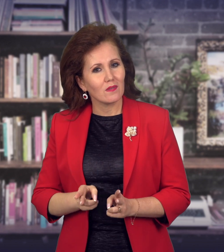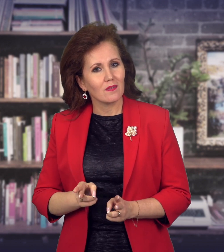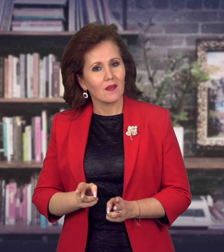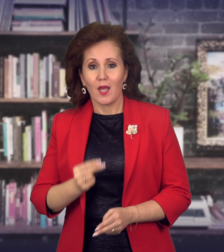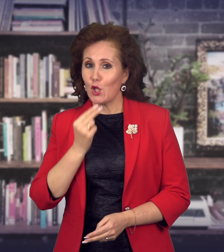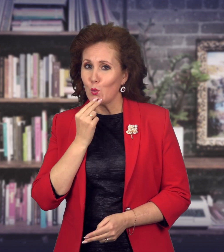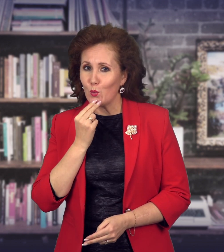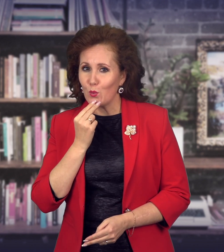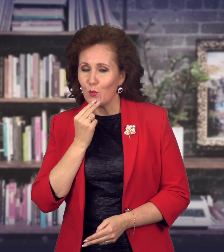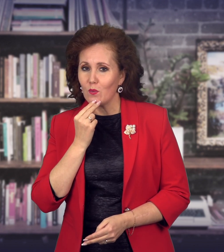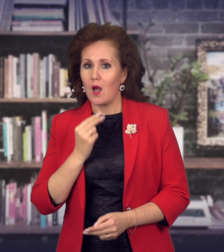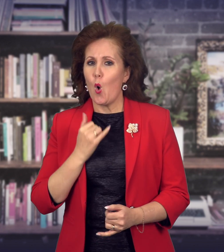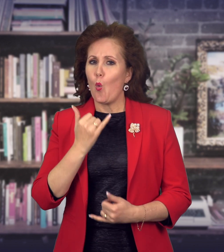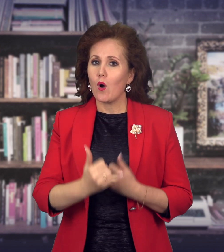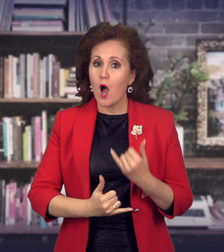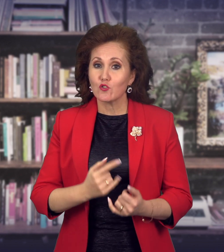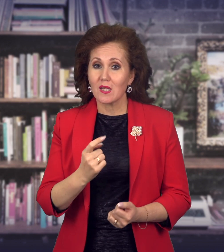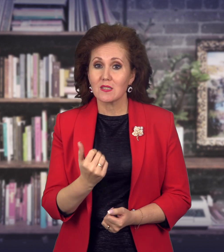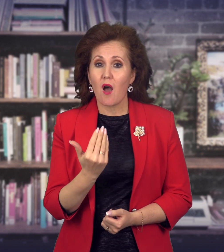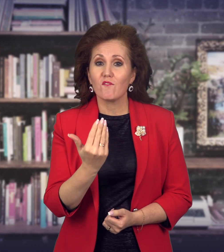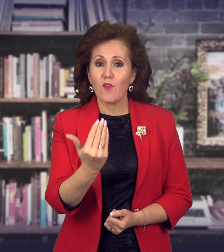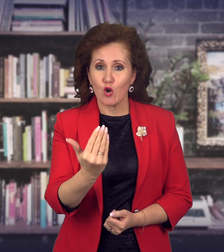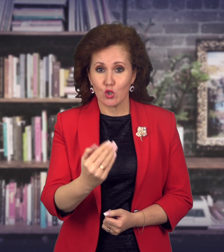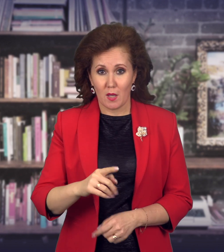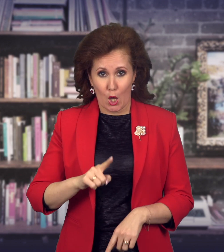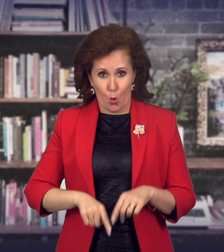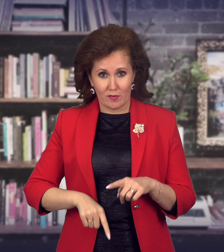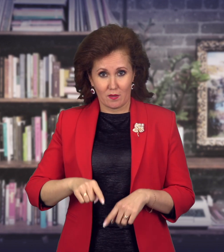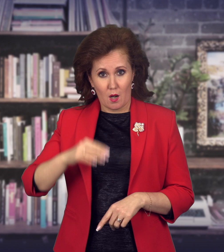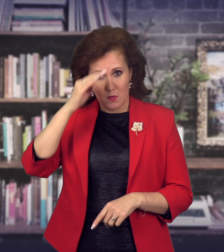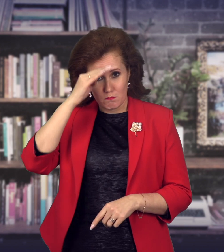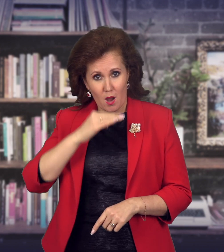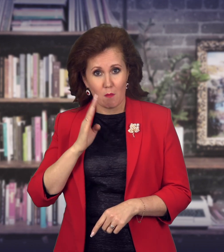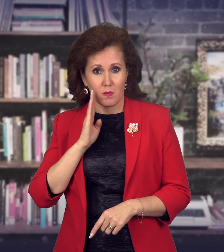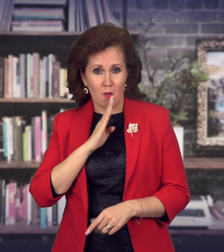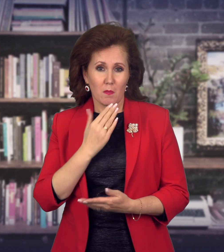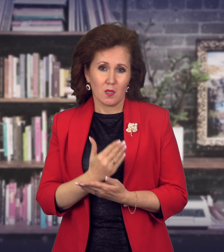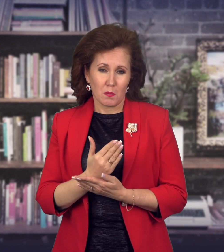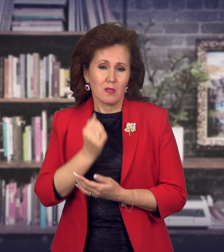готовит еду, заботится о ваших родителях,